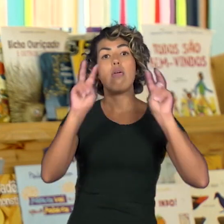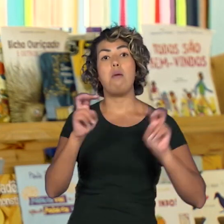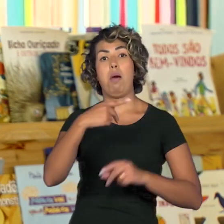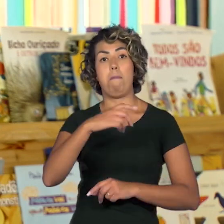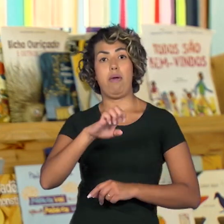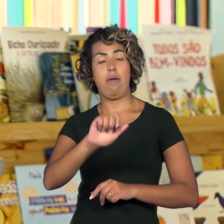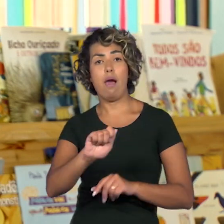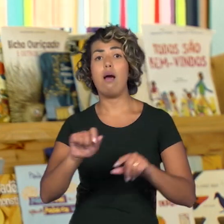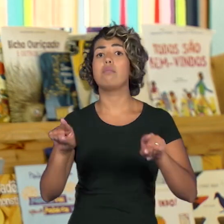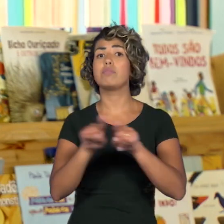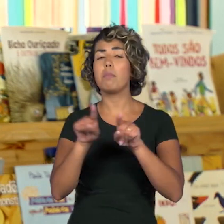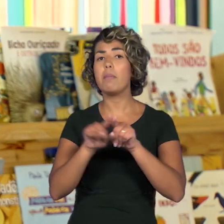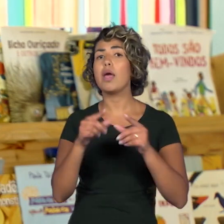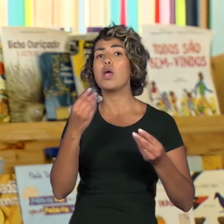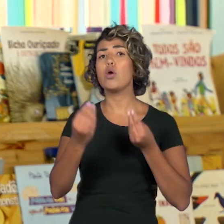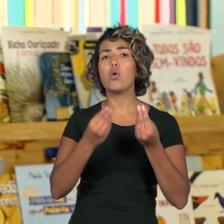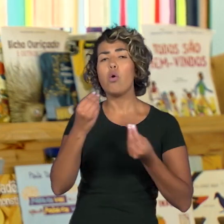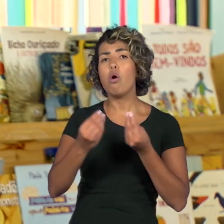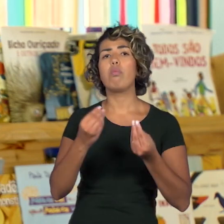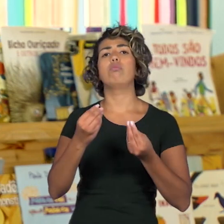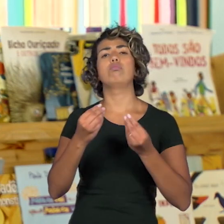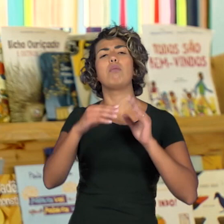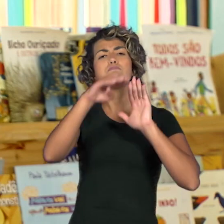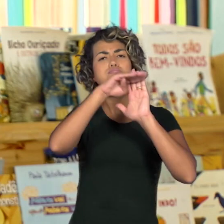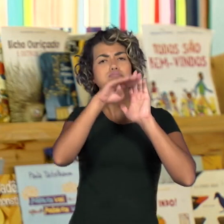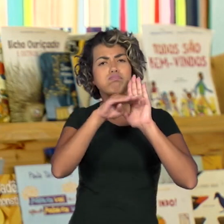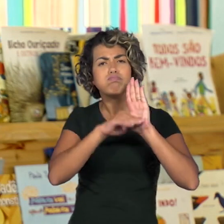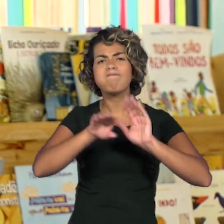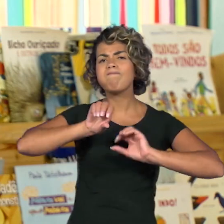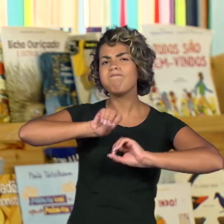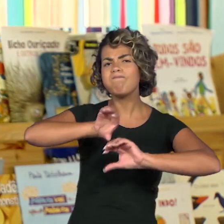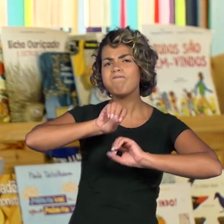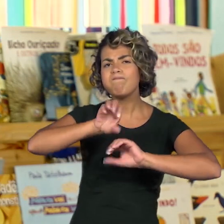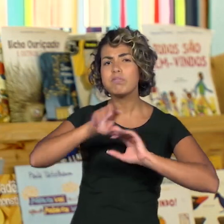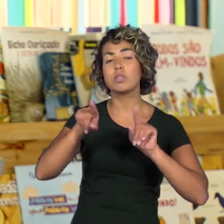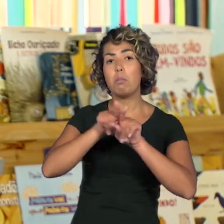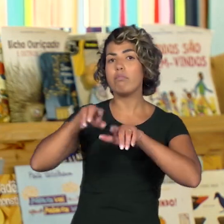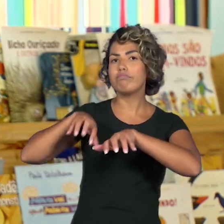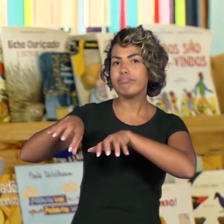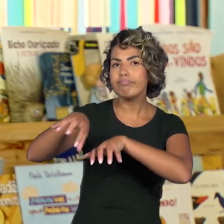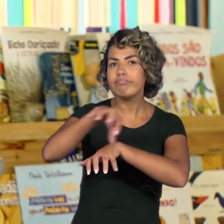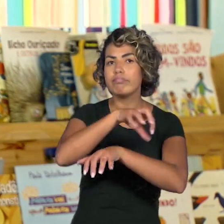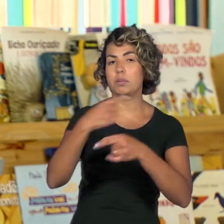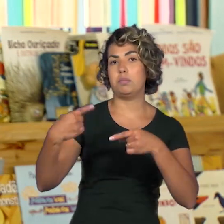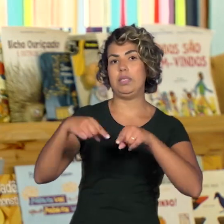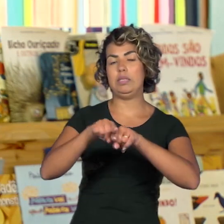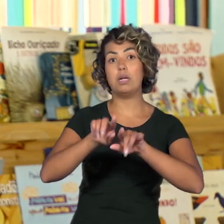E DO PLANO DE FORMAÇÃO NAS UNIDADES PARCEIRAS. SEM PERDER DE VISTA QUE AS REUNIÕES PEDAGÓGICAS